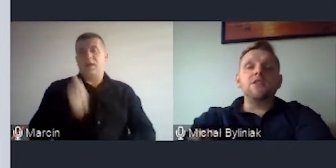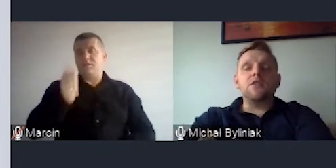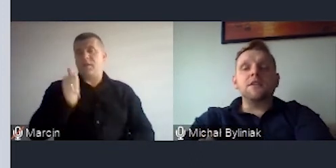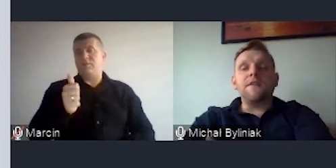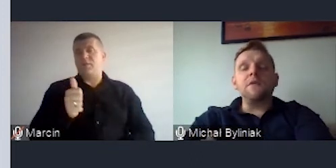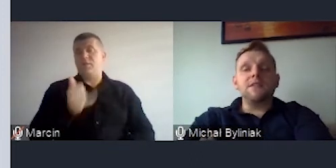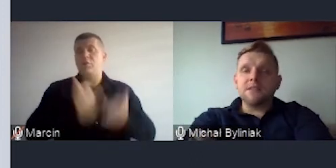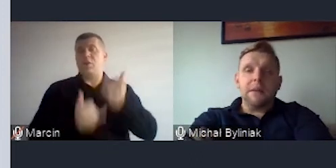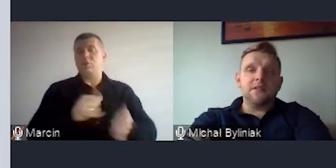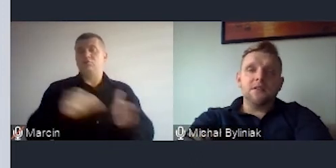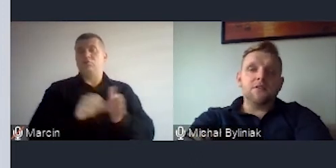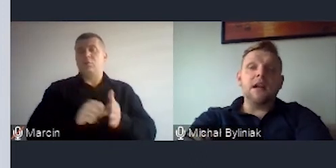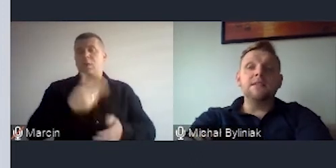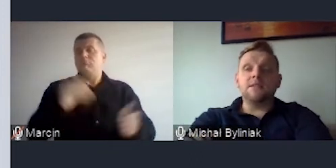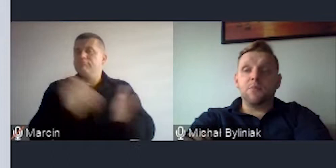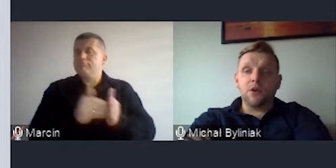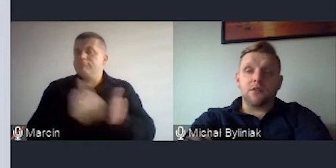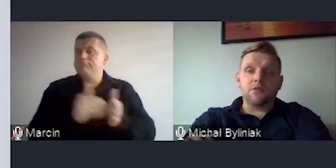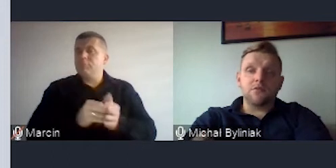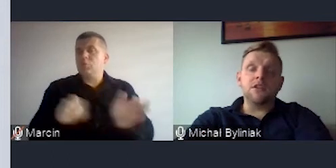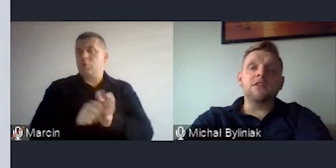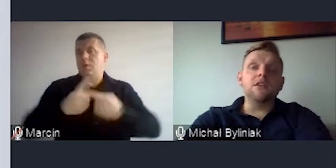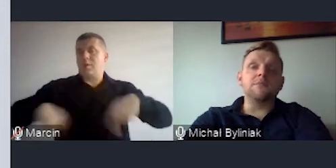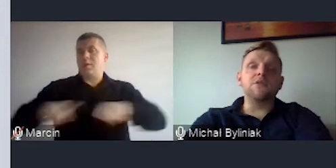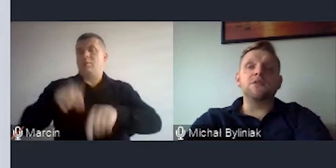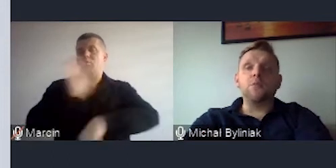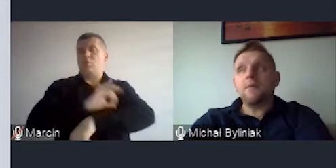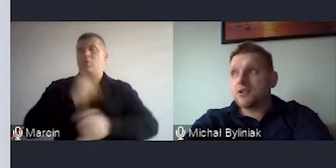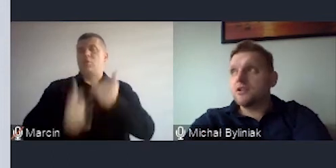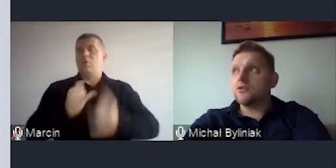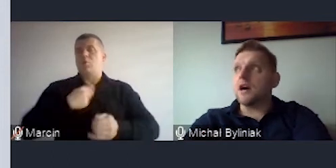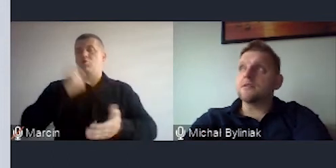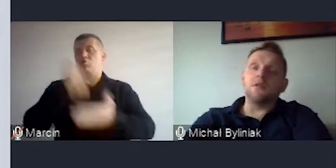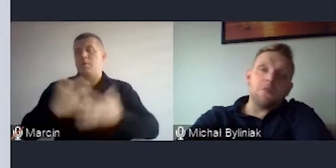kiedy środek trwały jest niezbędny do realizacji projektu, czyli jeżeli na przykład kupuję maszynę drukarską,